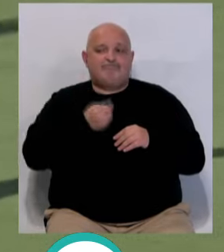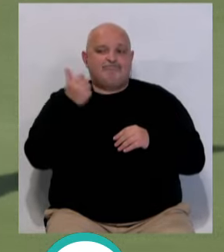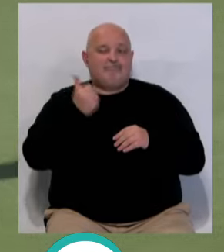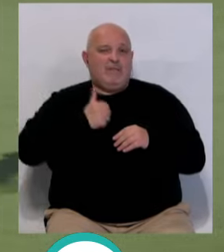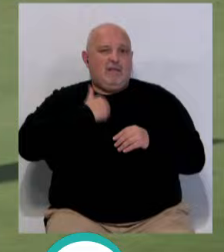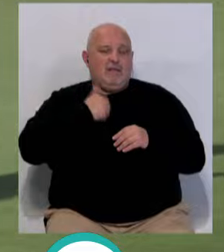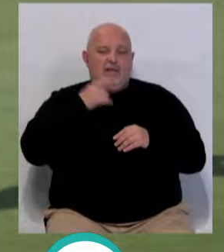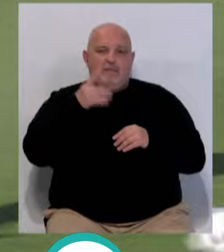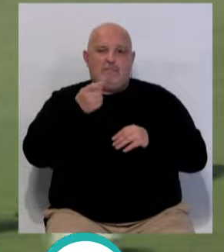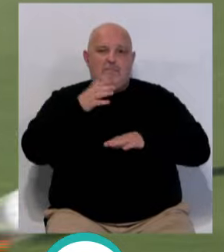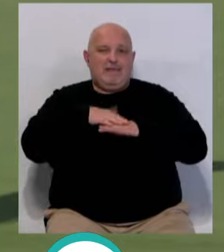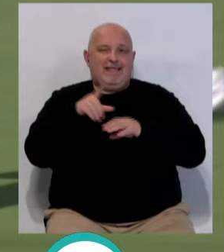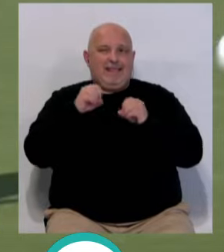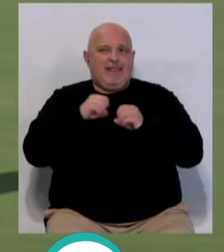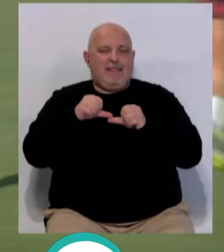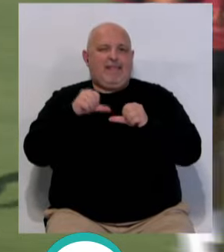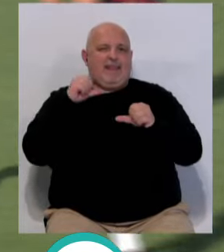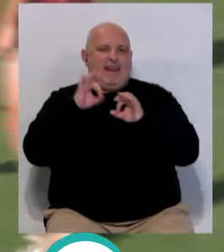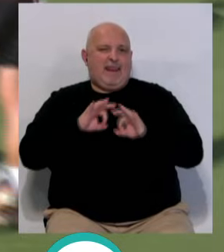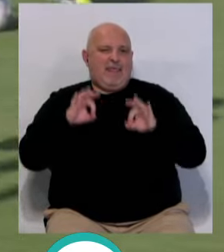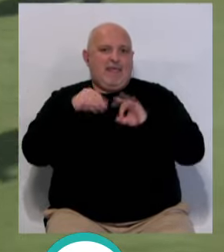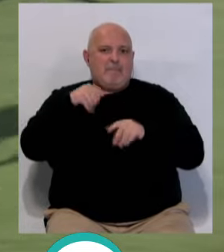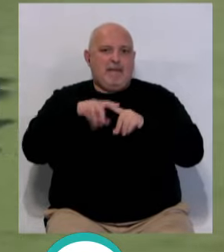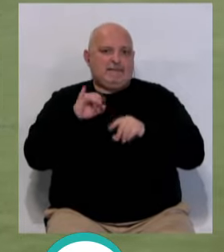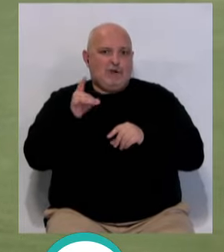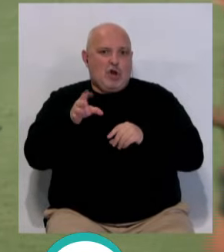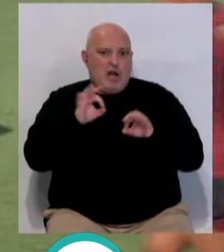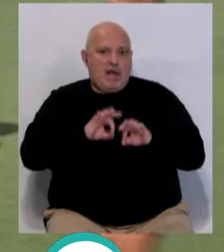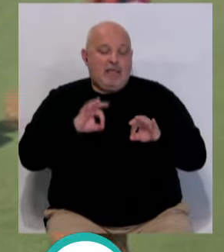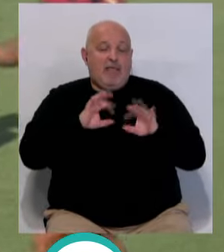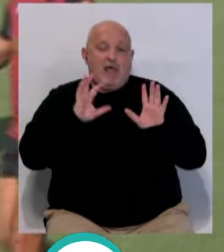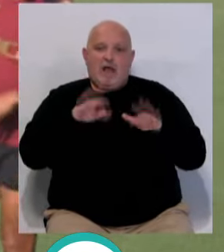tienes que marcar y él todavía no ha marcado y y realmente el cadi es un equipo muy necesitado